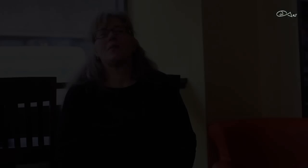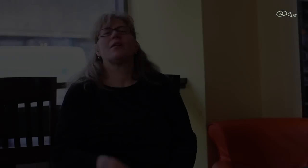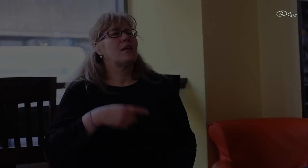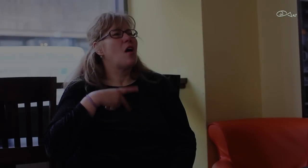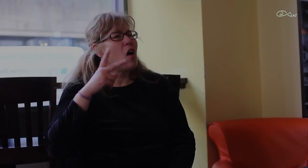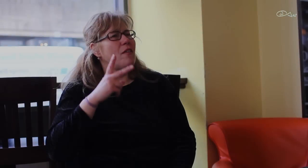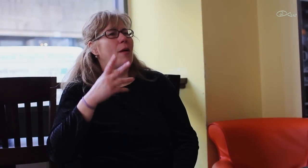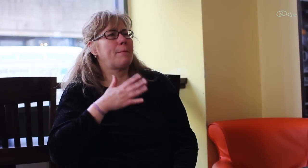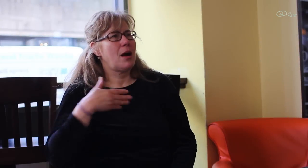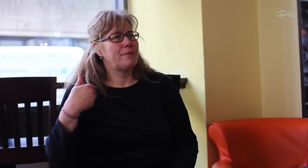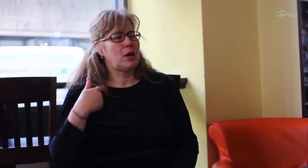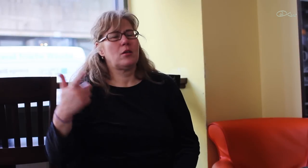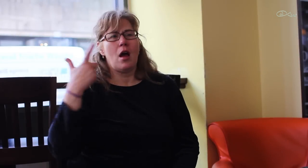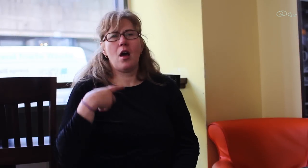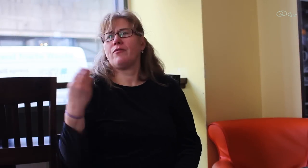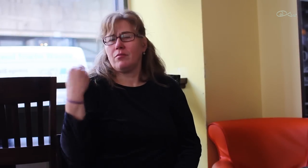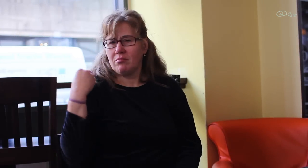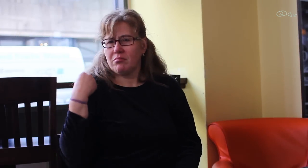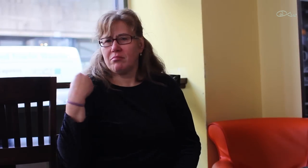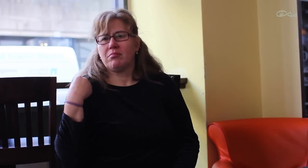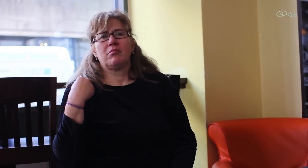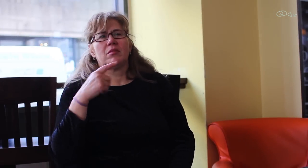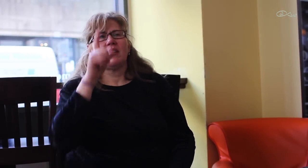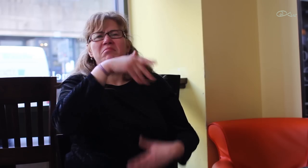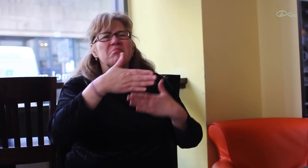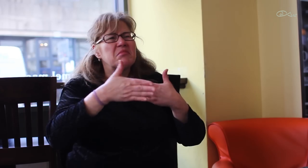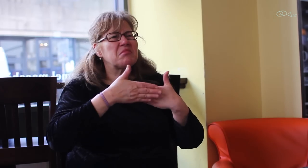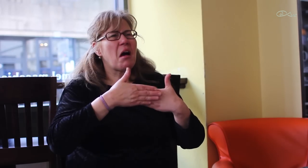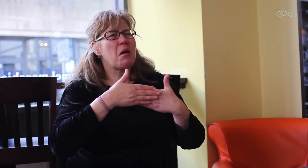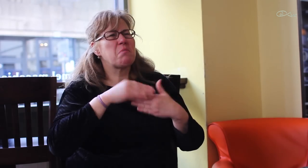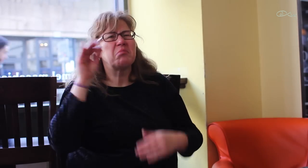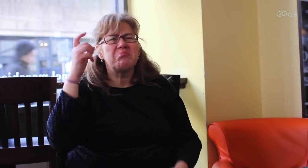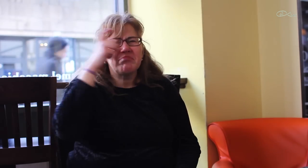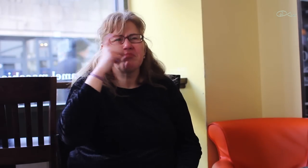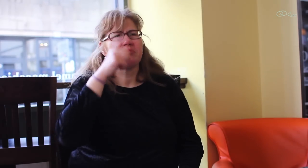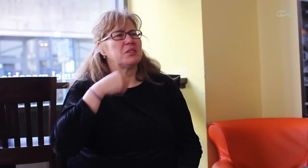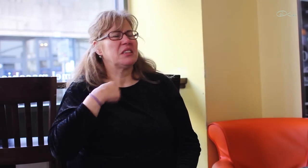Mein Freund sagt mir oft, dass die Nachbarn denken, dass ich unfreundlich bin.